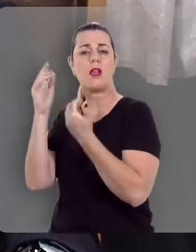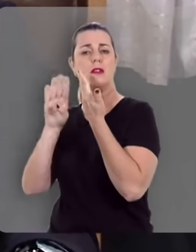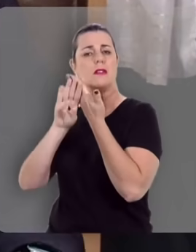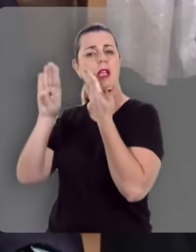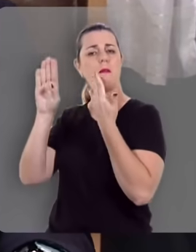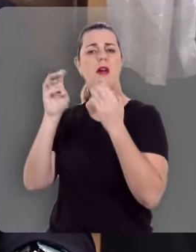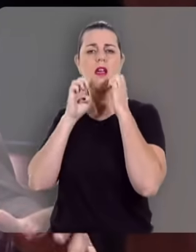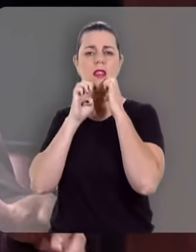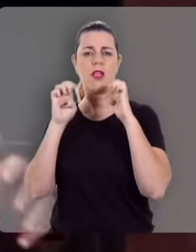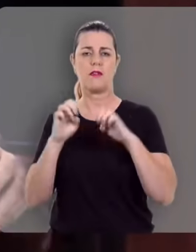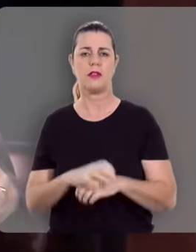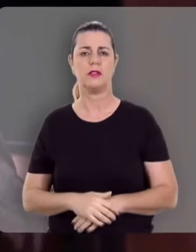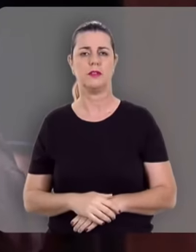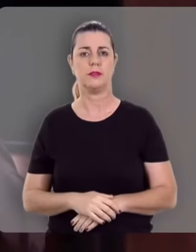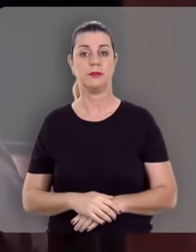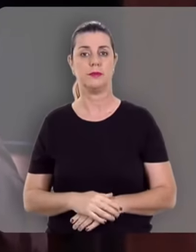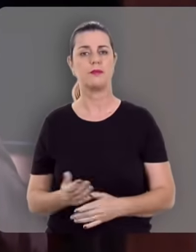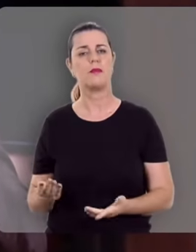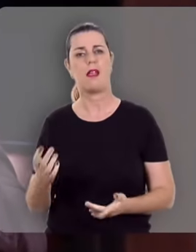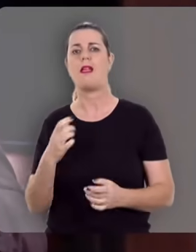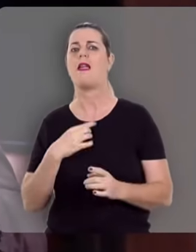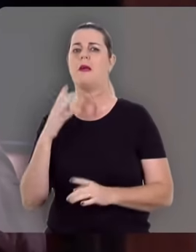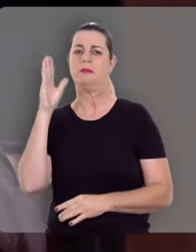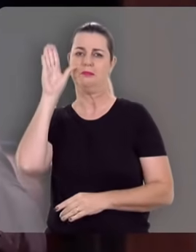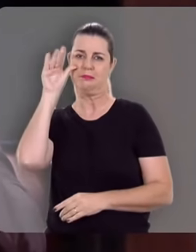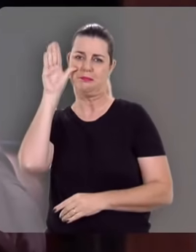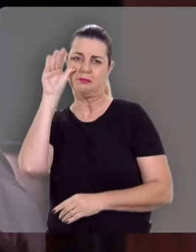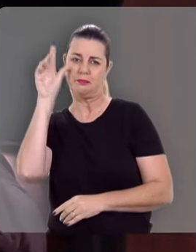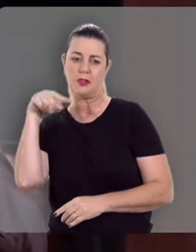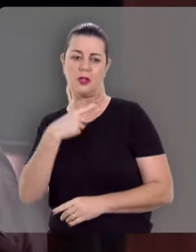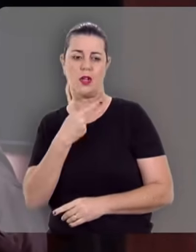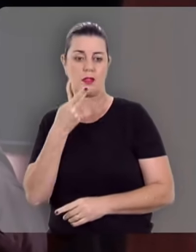do evangelho e revelando Rosa Olha que coisa interessante que sua trouxe para nós que muitas